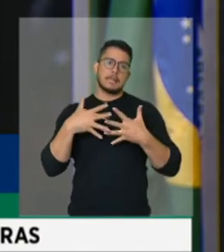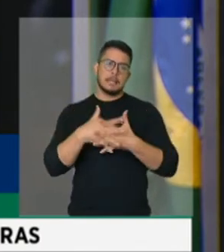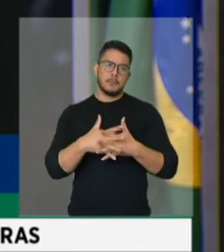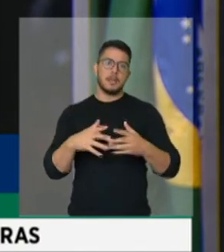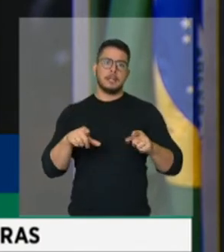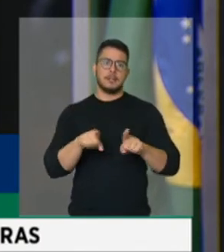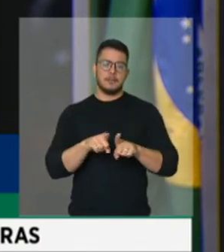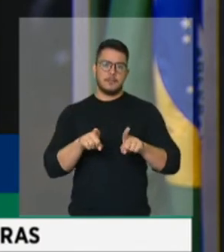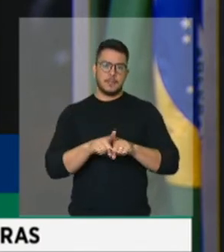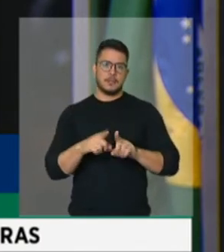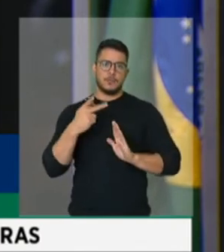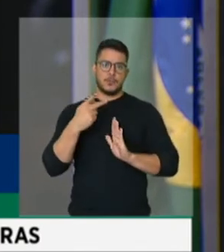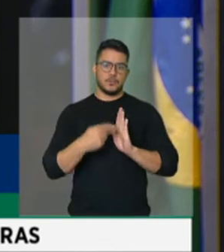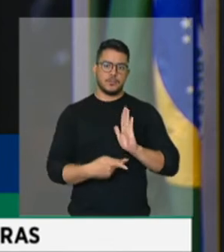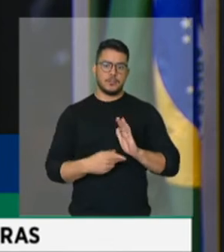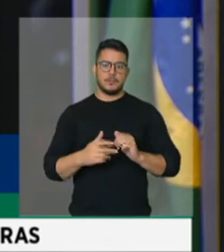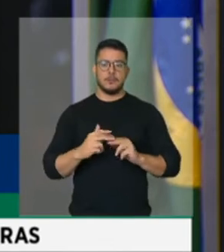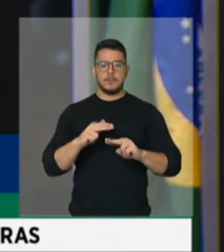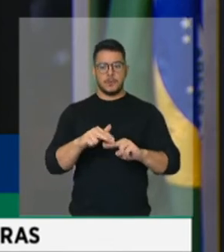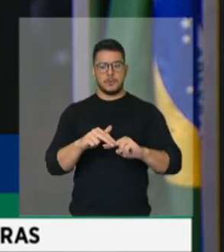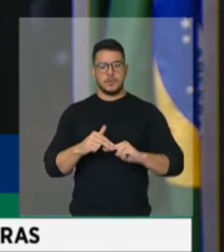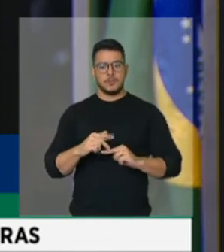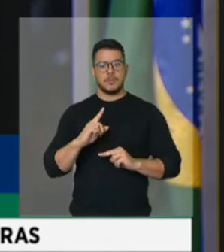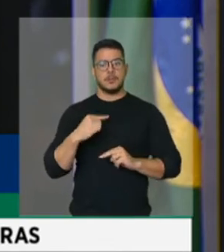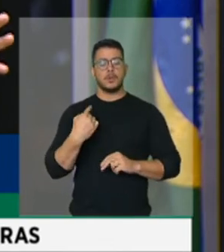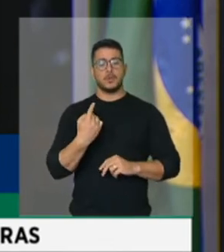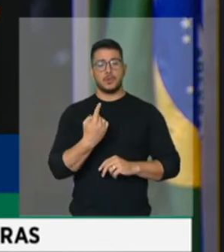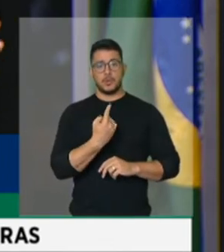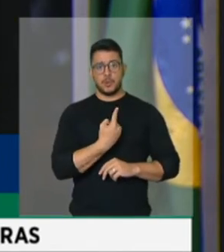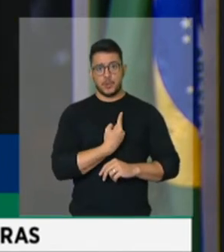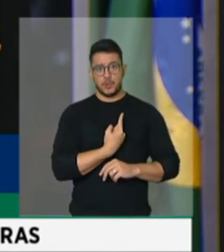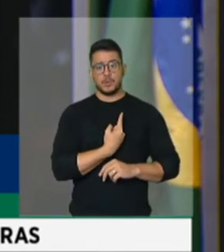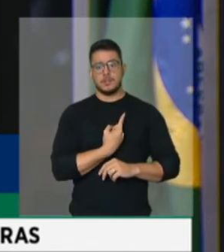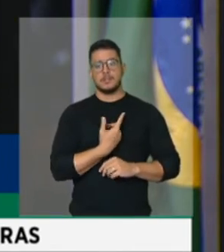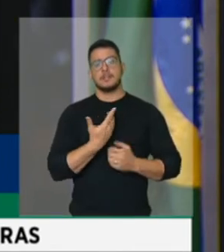MODIFICADO EM RELAÇÃO A ALGUNS SUBSÍDIOS, A ALGUMAS QUESTÕES SETORIAIS E REGIONAIS QUE A GENTE